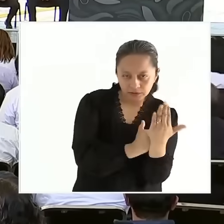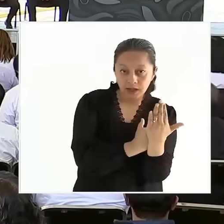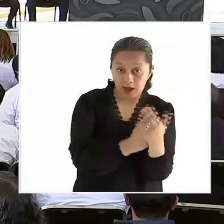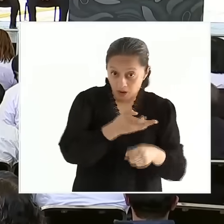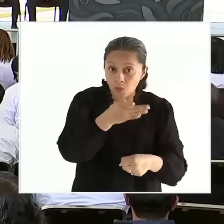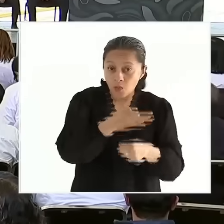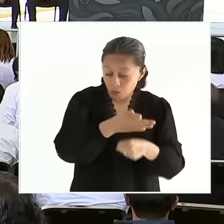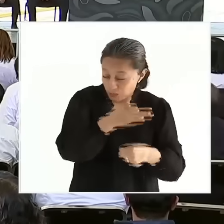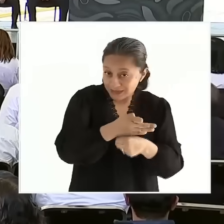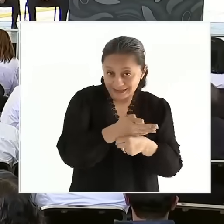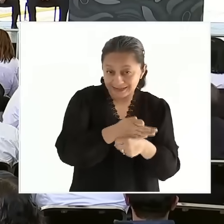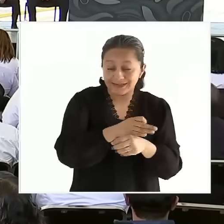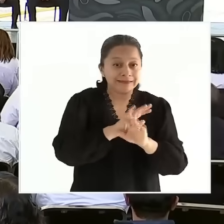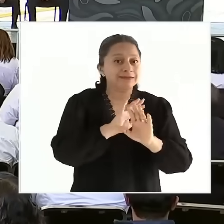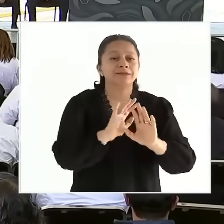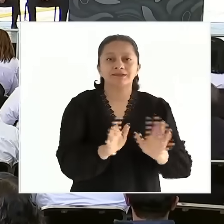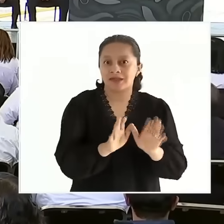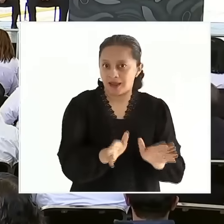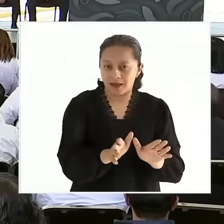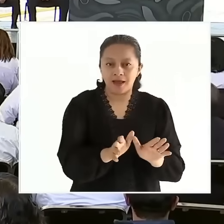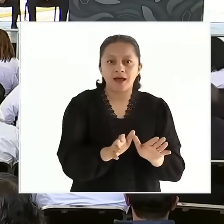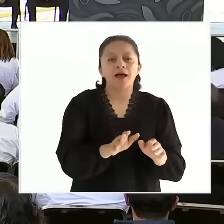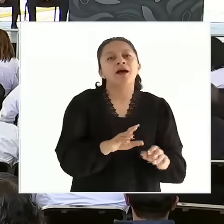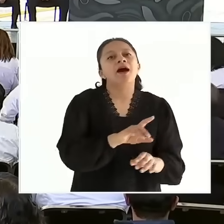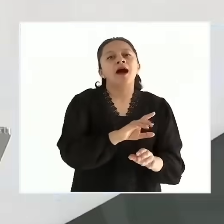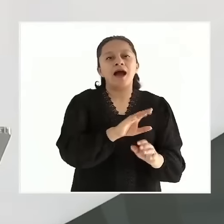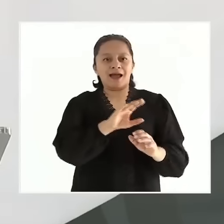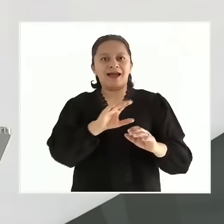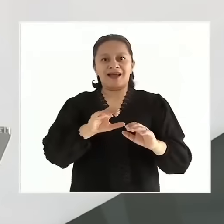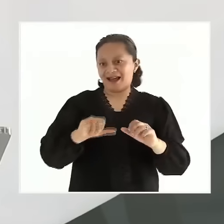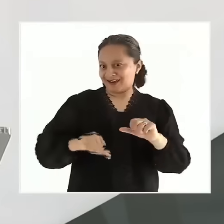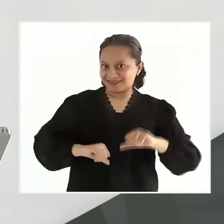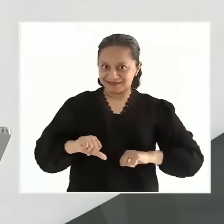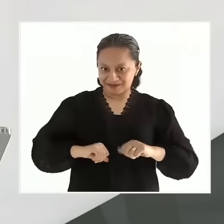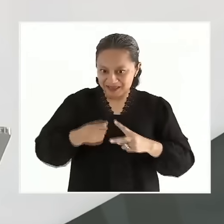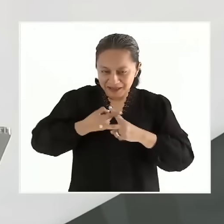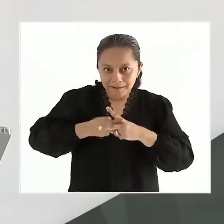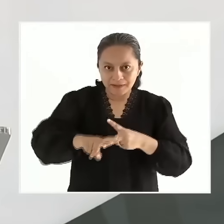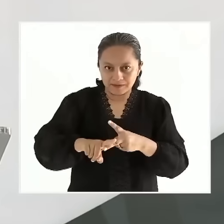justo en este momento, ya estamos pasando a la acción. A lo largo de esta administración